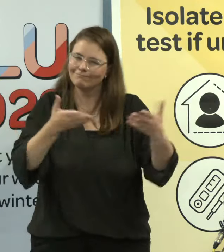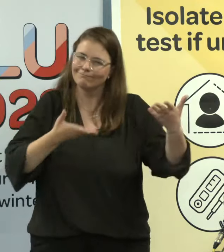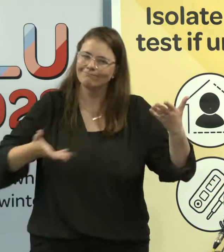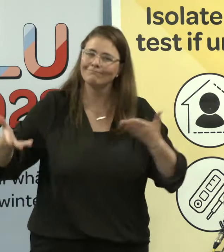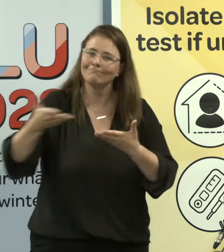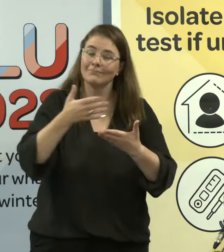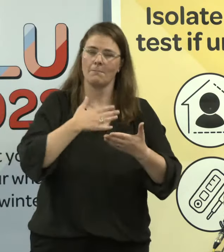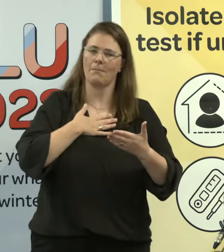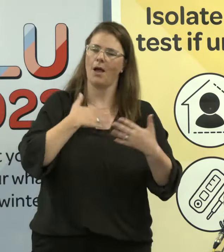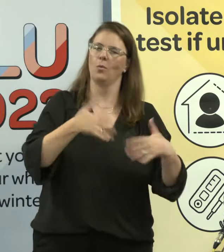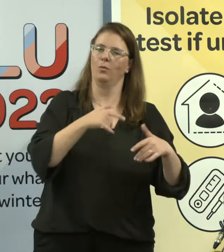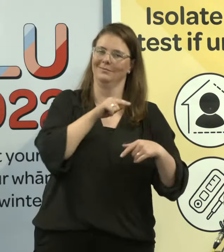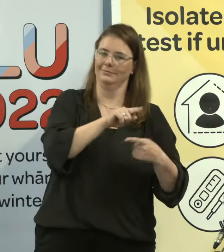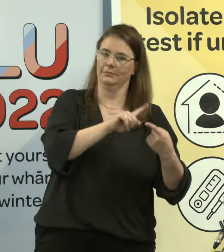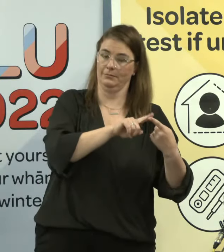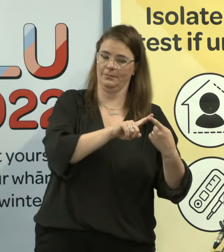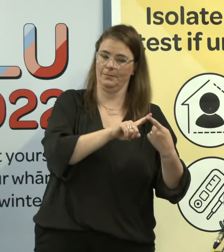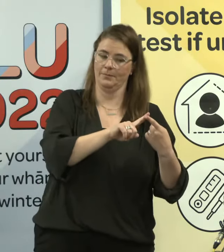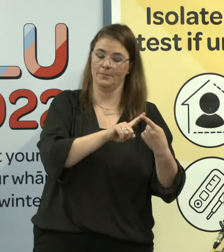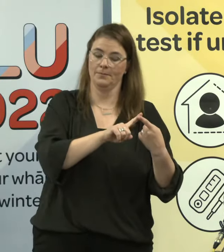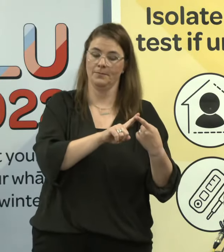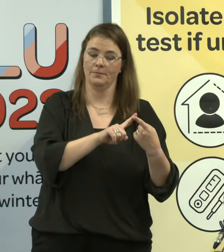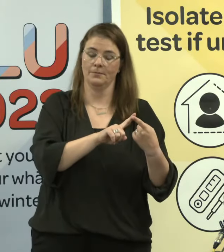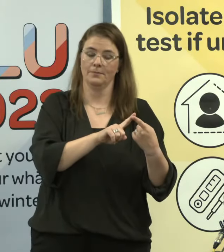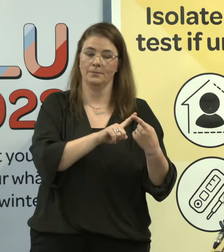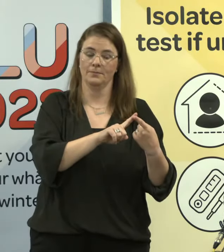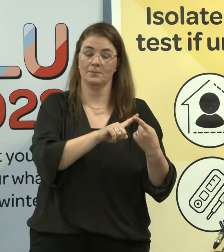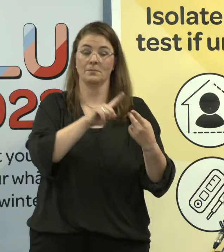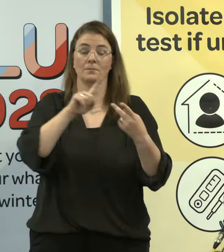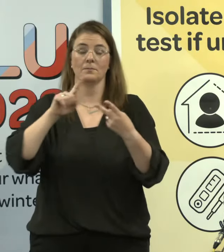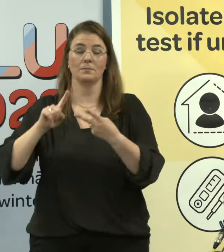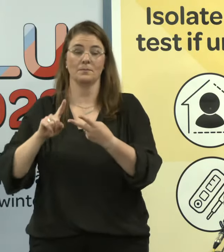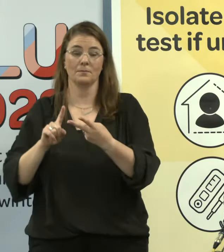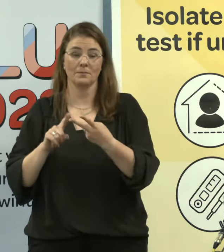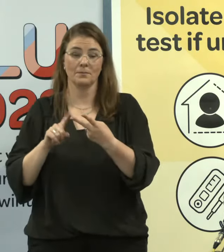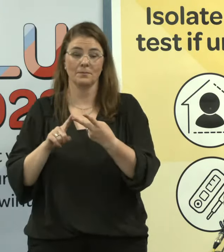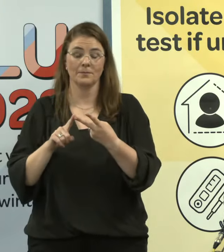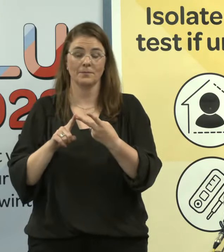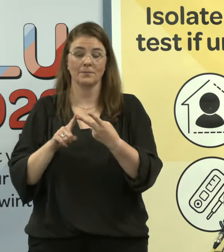whakaaro ko he mea karekau i a au he wheako, he pai ki te kite